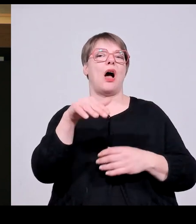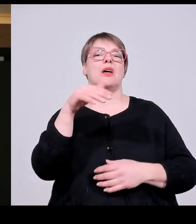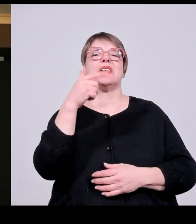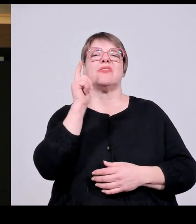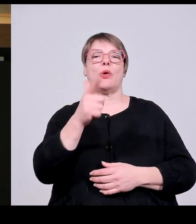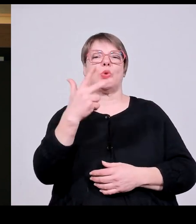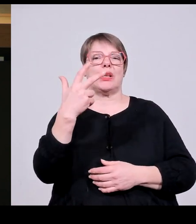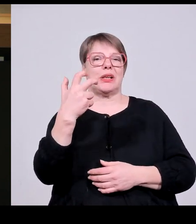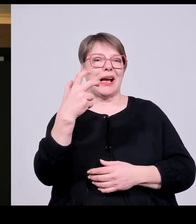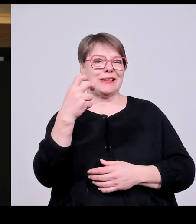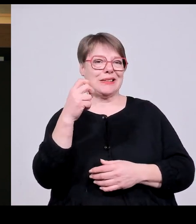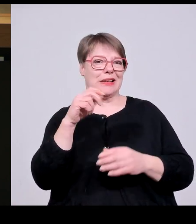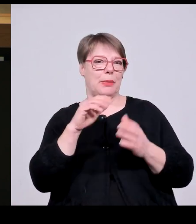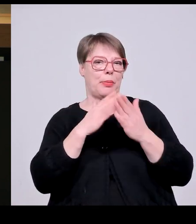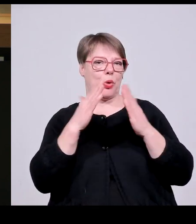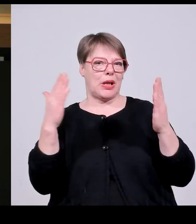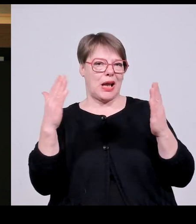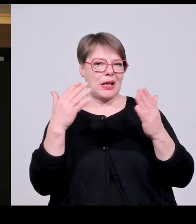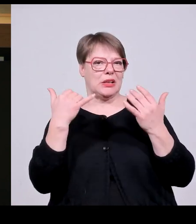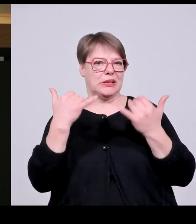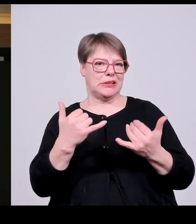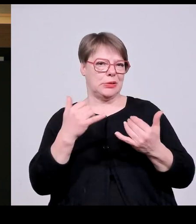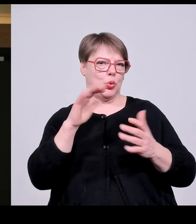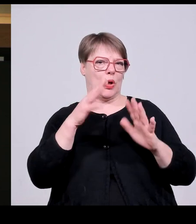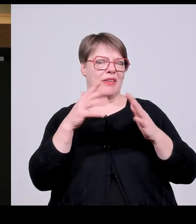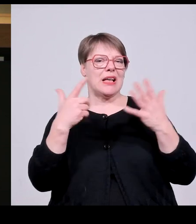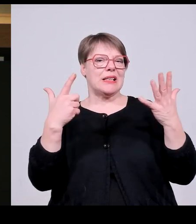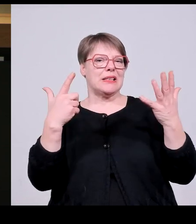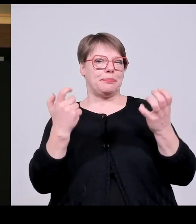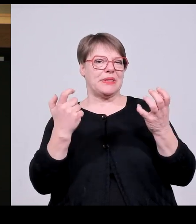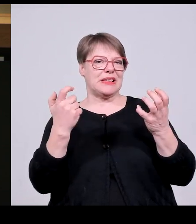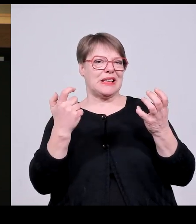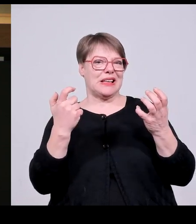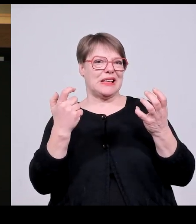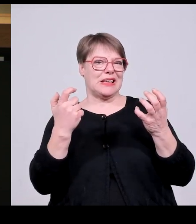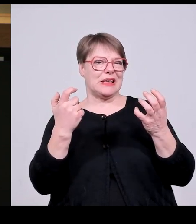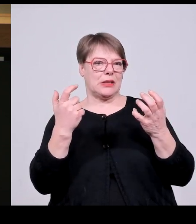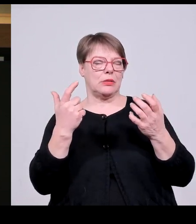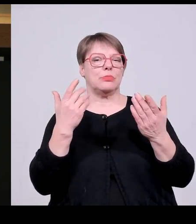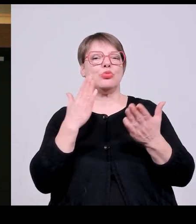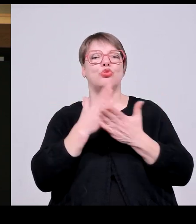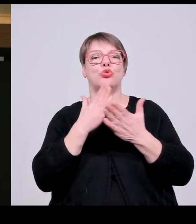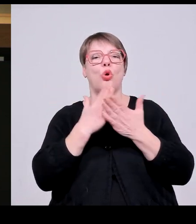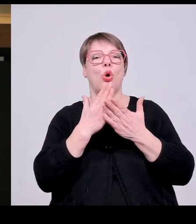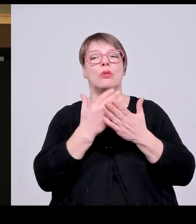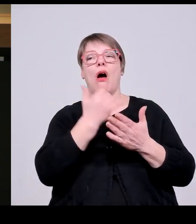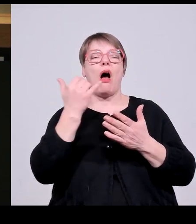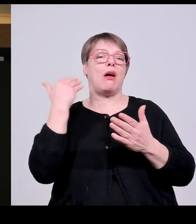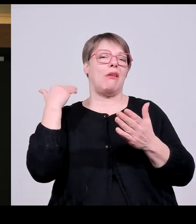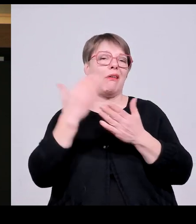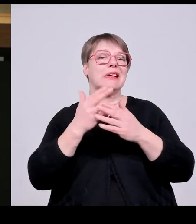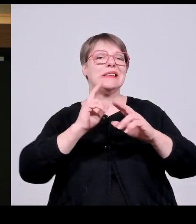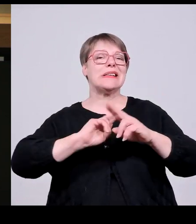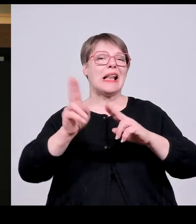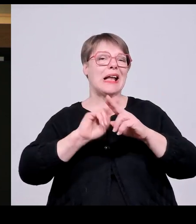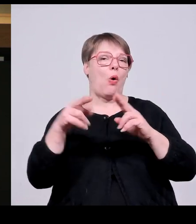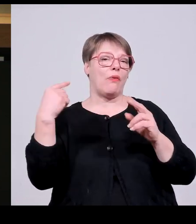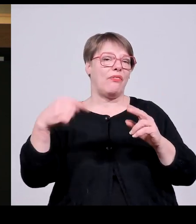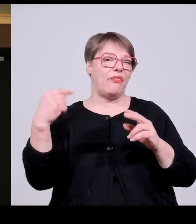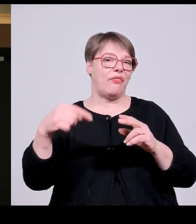Diesen versucht man nun mit einem Gesetz abzuhelfen. Warum ein Gesetz, brauchen wir dafür ein Gesetz?